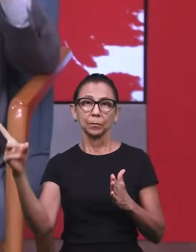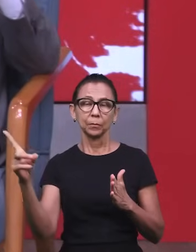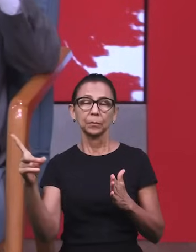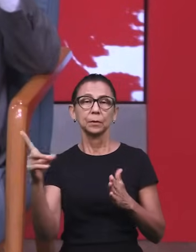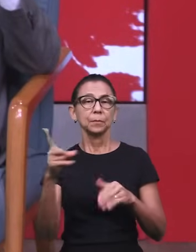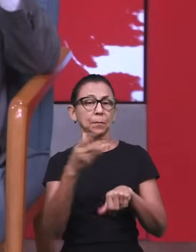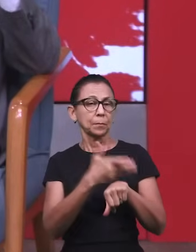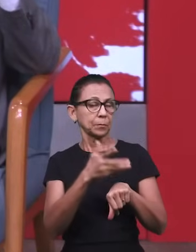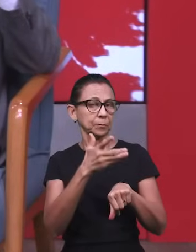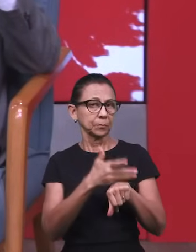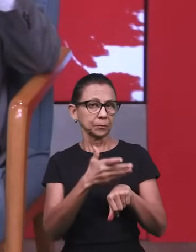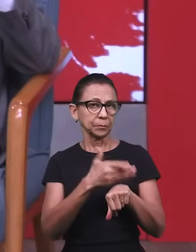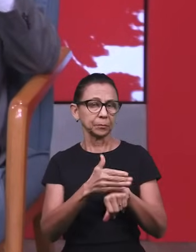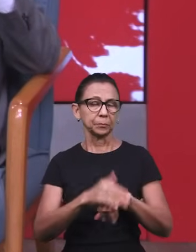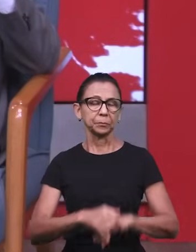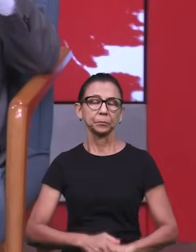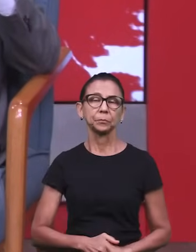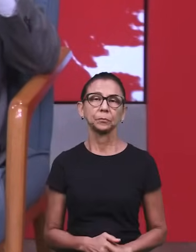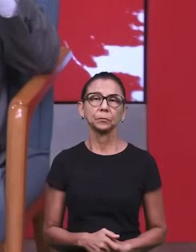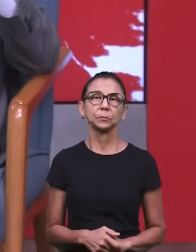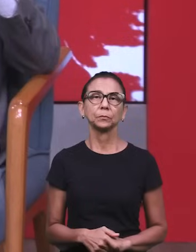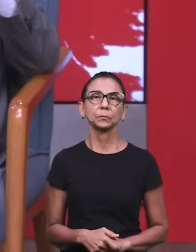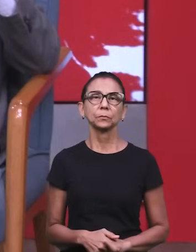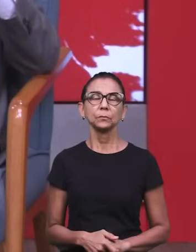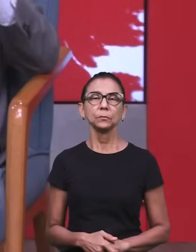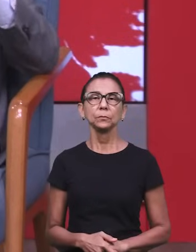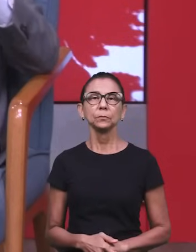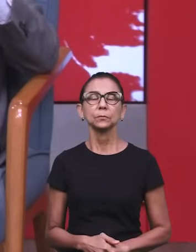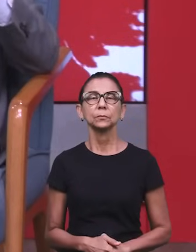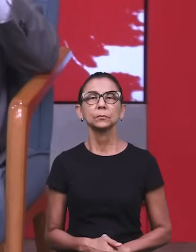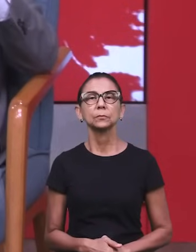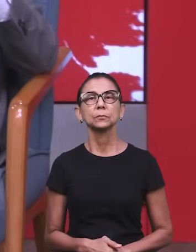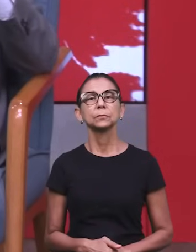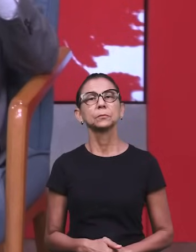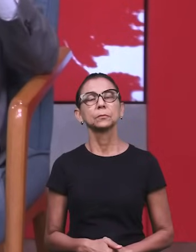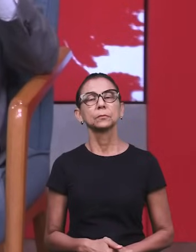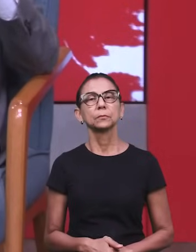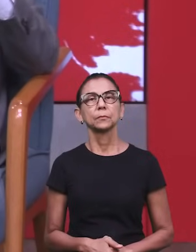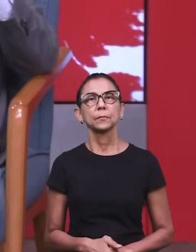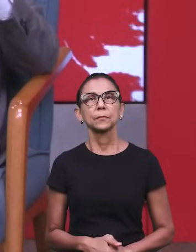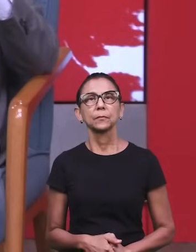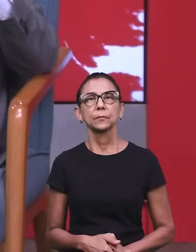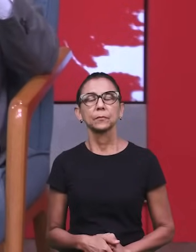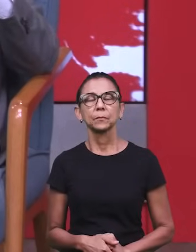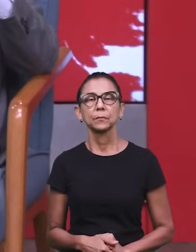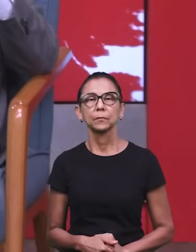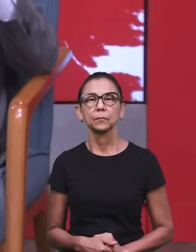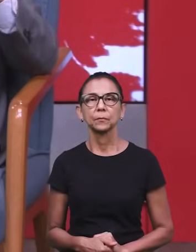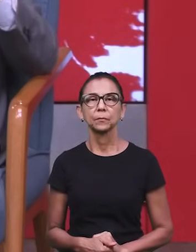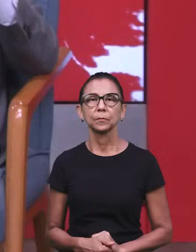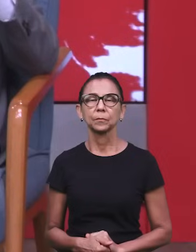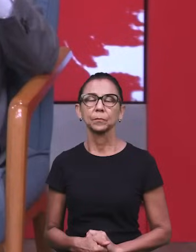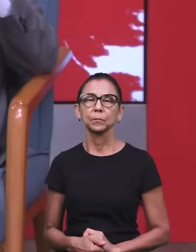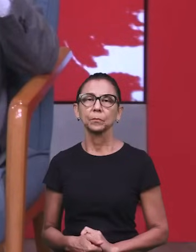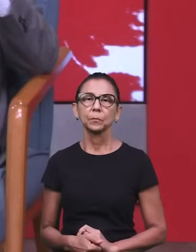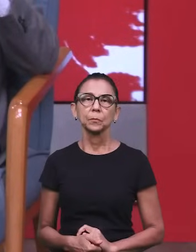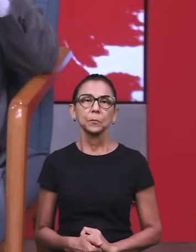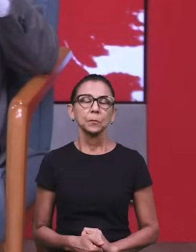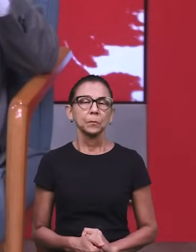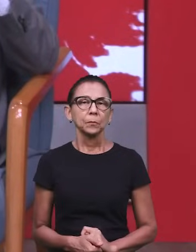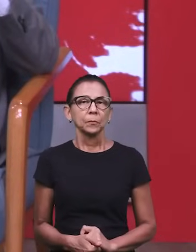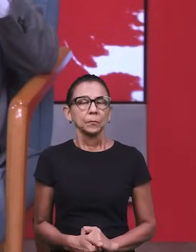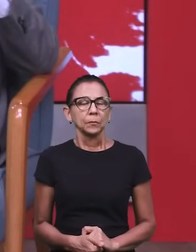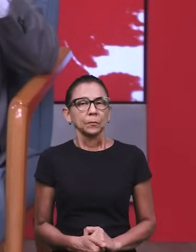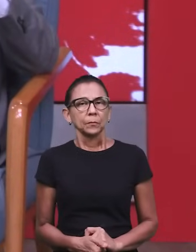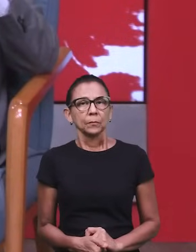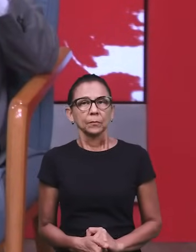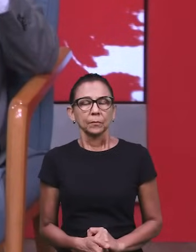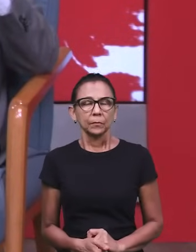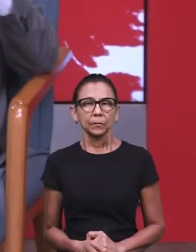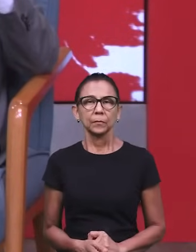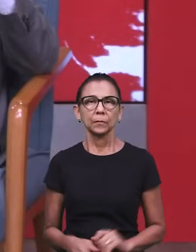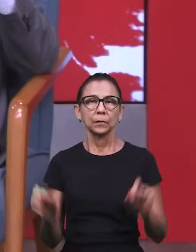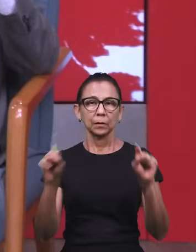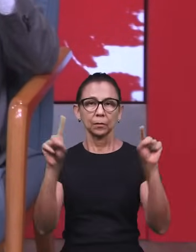viver a palavra esse parêntese que eu quero abrir dentro desse assunto de palavra é para fazer um